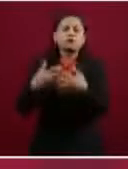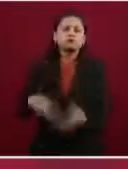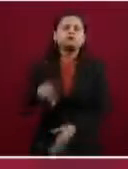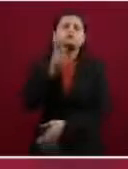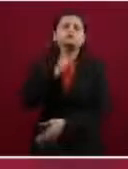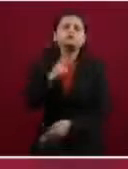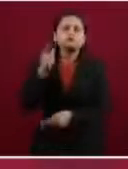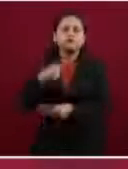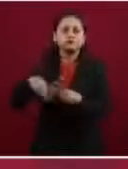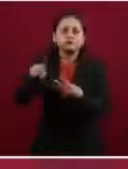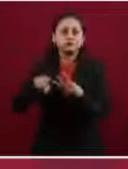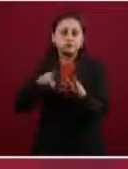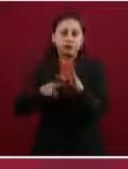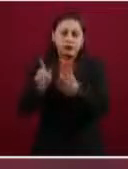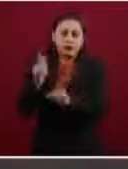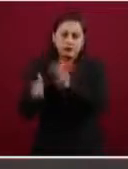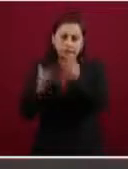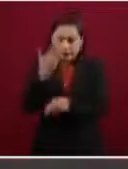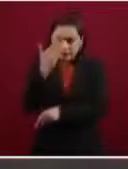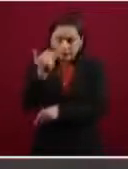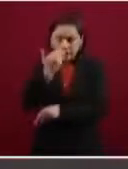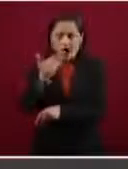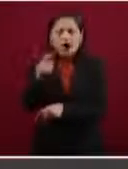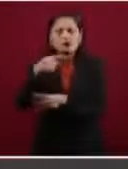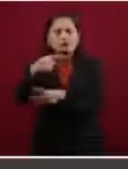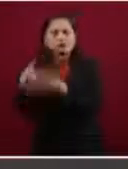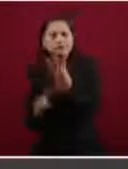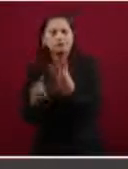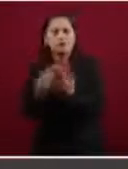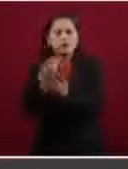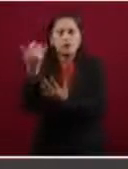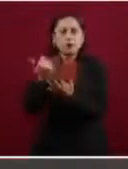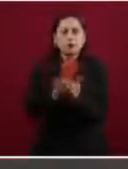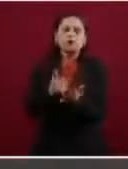Maya, todo eso va a ayudar.